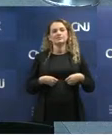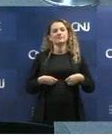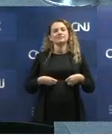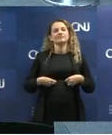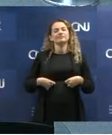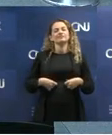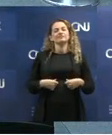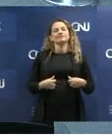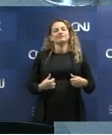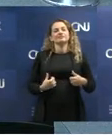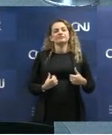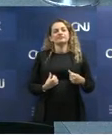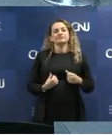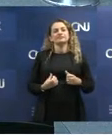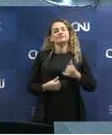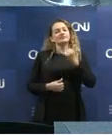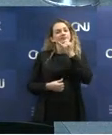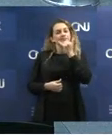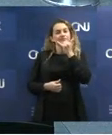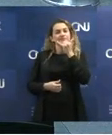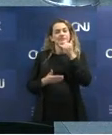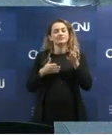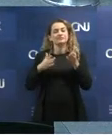colhi o voto da conselheira Salise Sanchotene